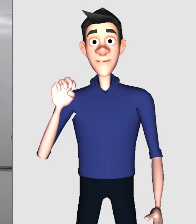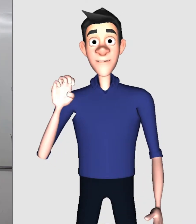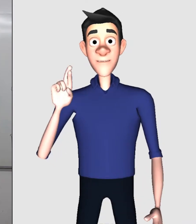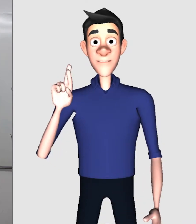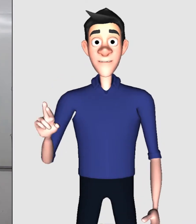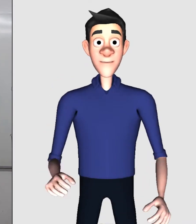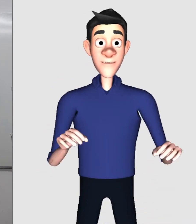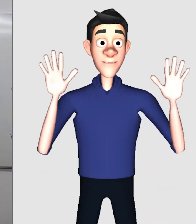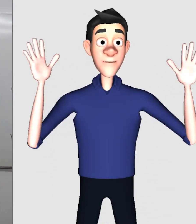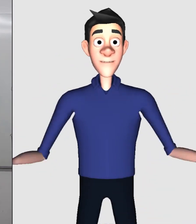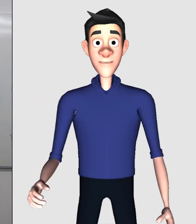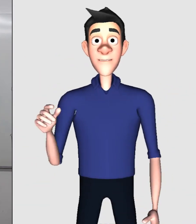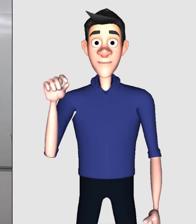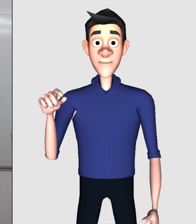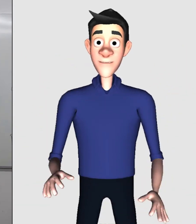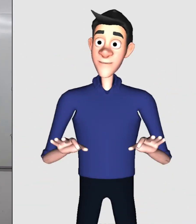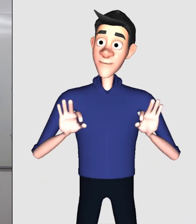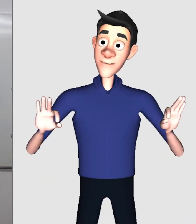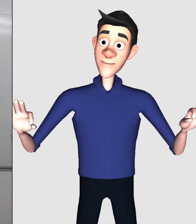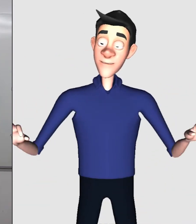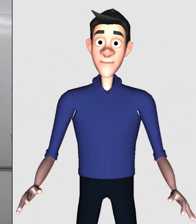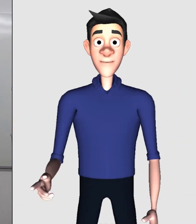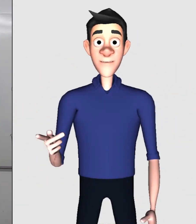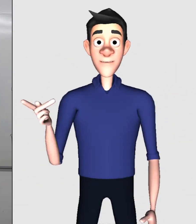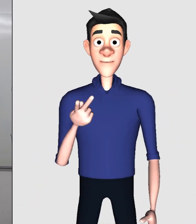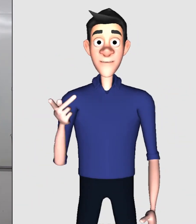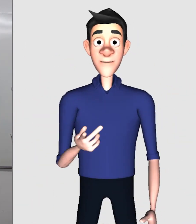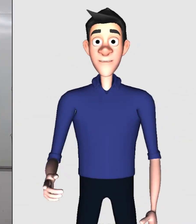Esse é o corpo, quais forças estão atuando nele